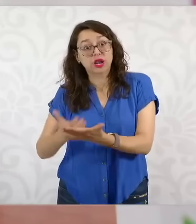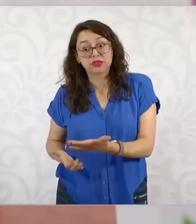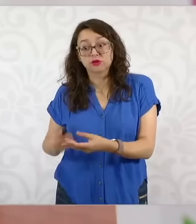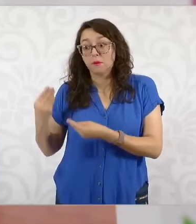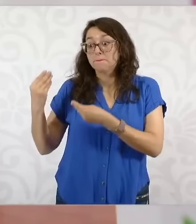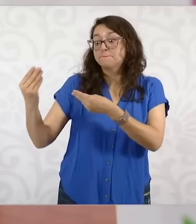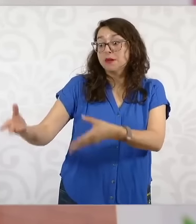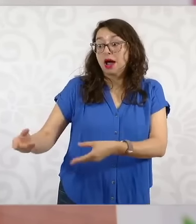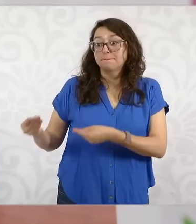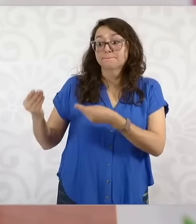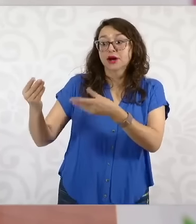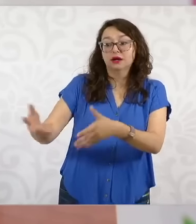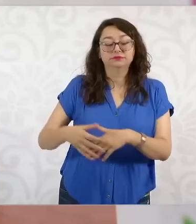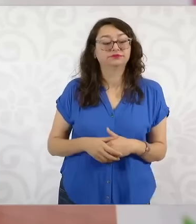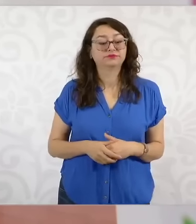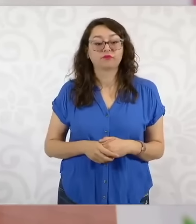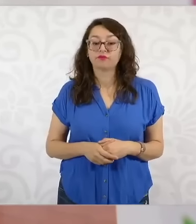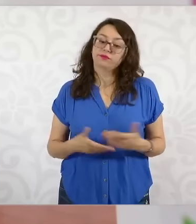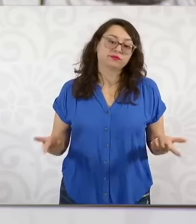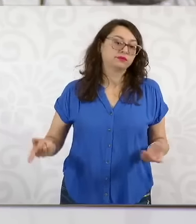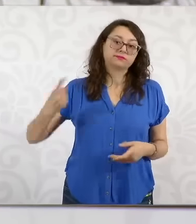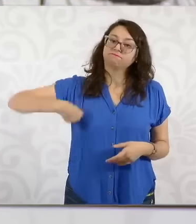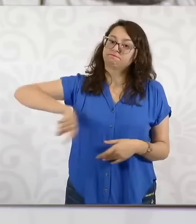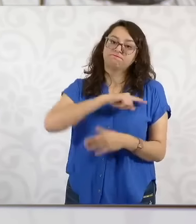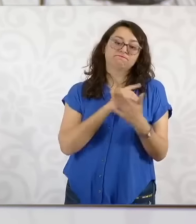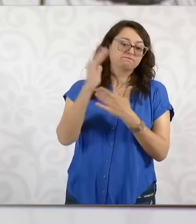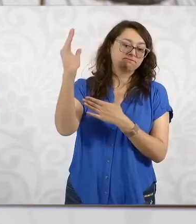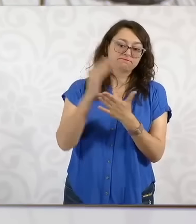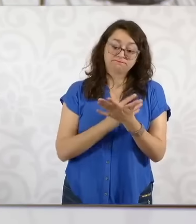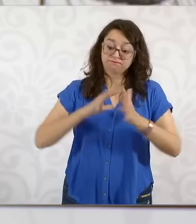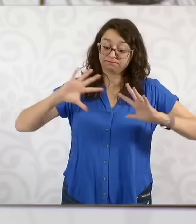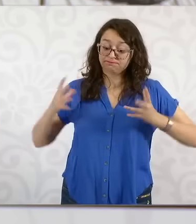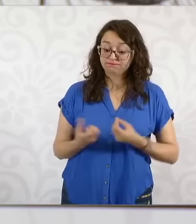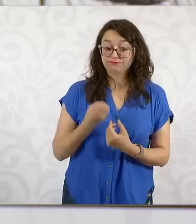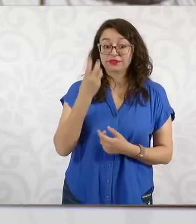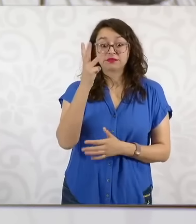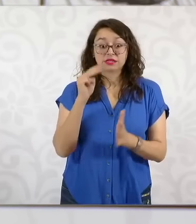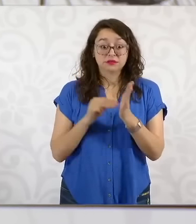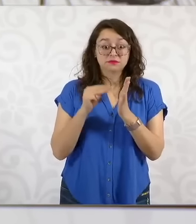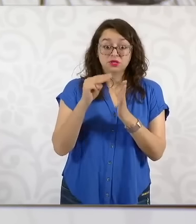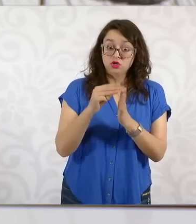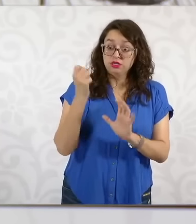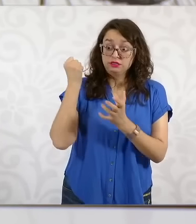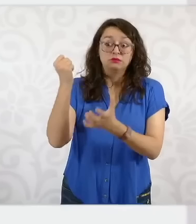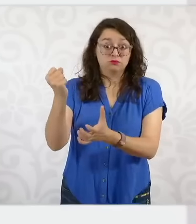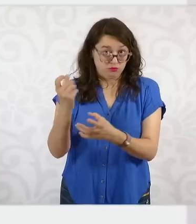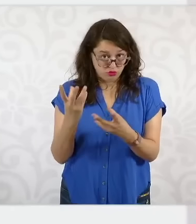Nosotros en total son 3000 millones de pesos. Ya es bastante,